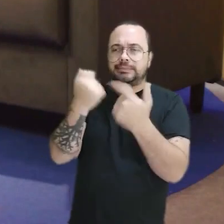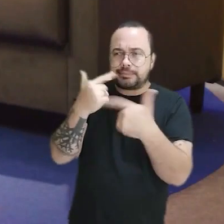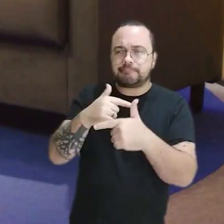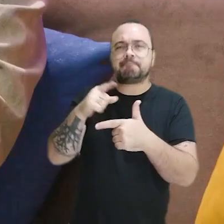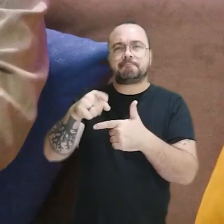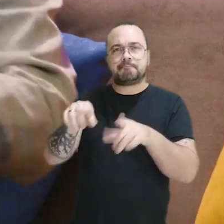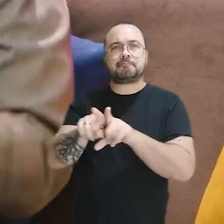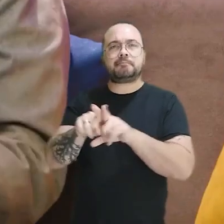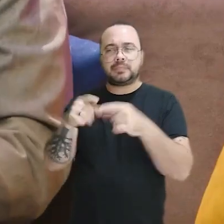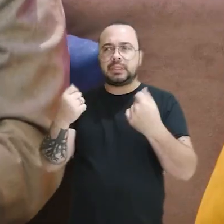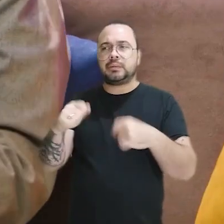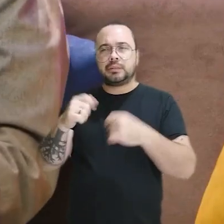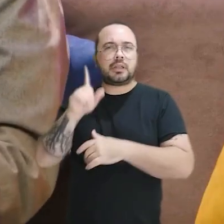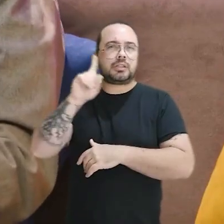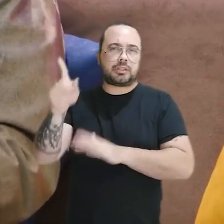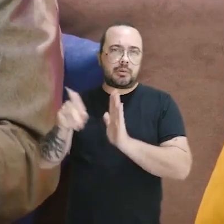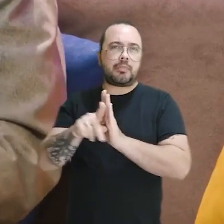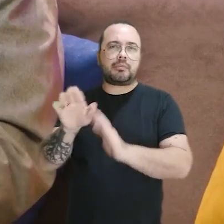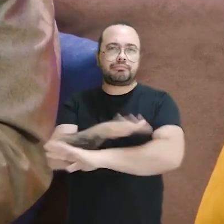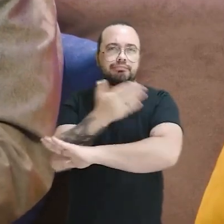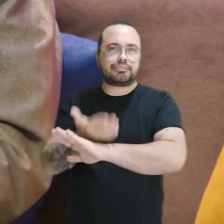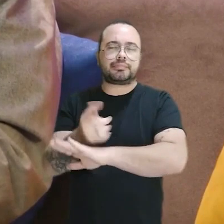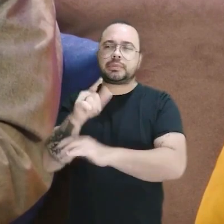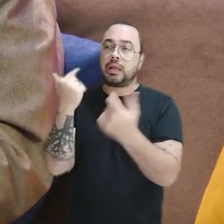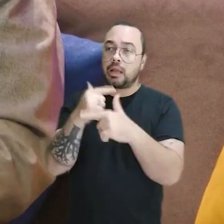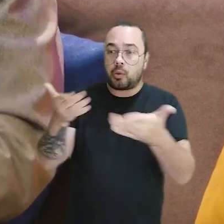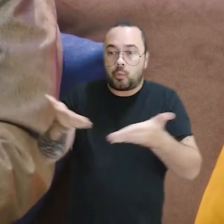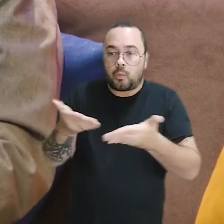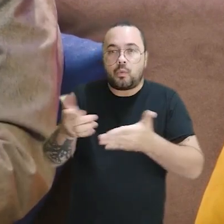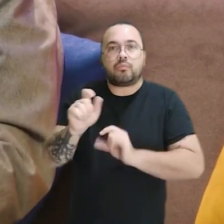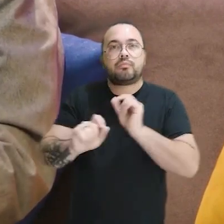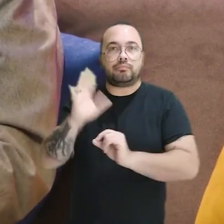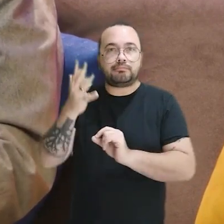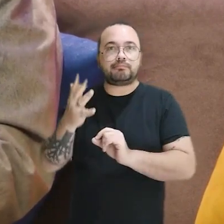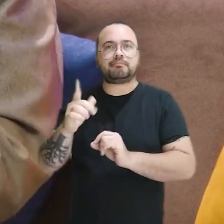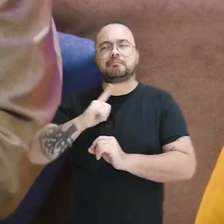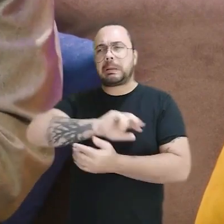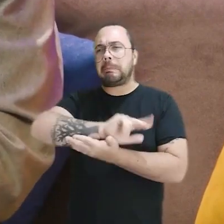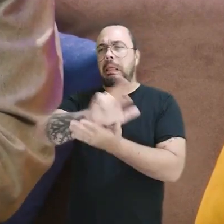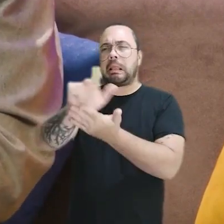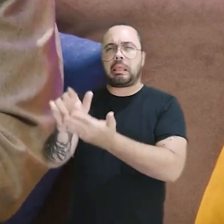que ser assim. Eu acho que ela tem que ser do dia a dia pra você rir do que está acontecendo hoje. Mas eu acho que já tem um montão de gente fazendo isso,